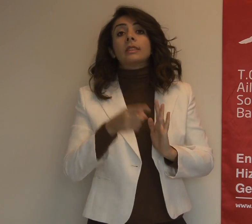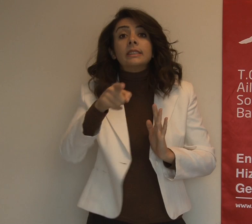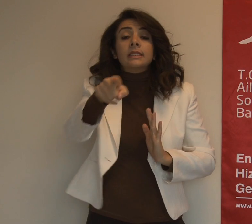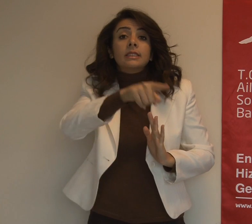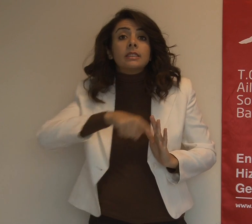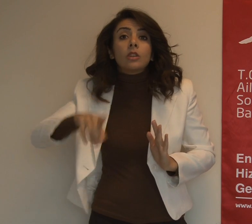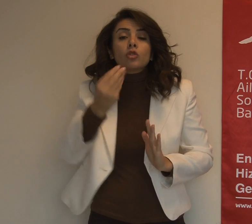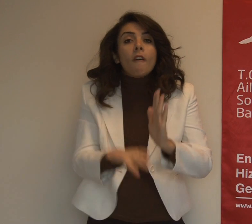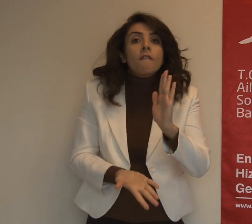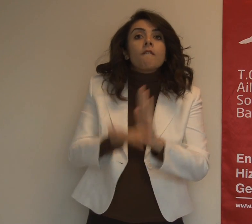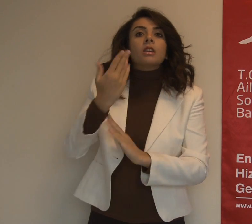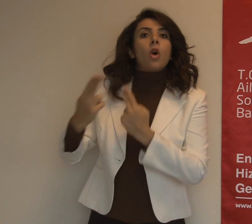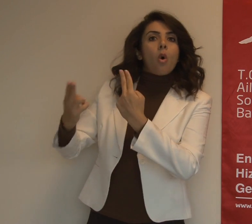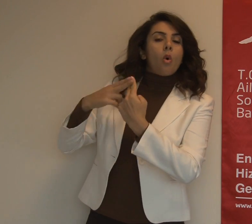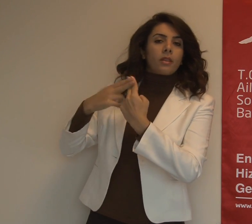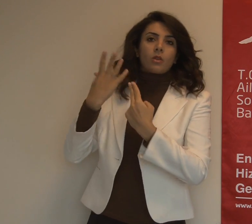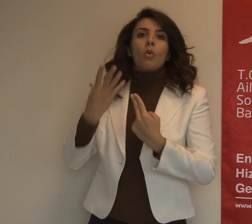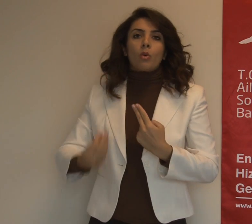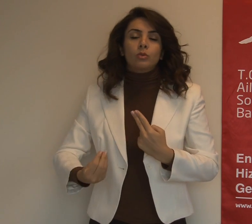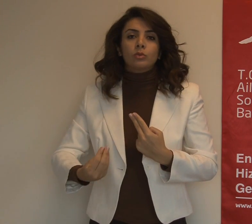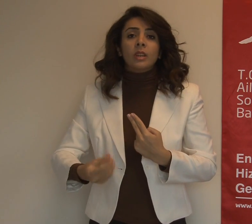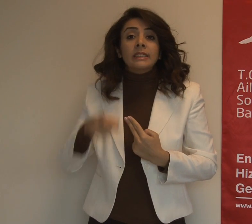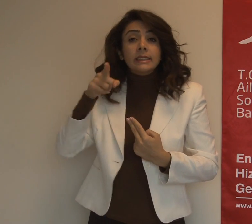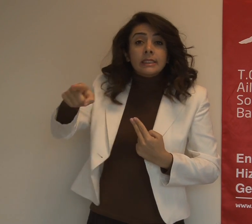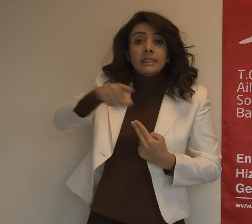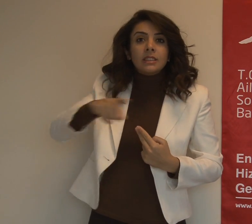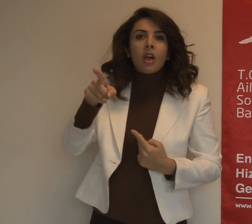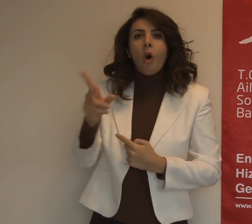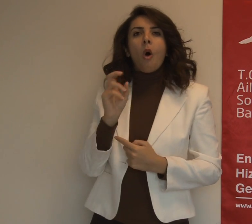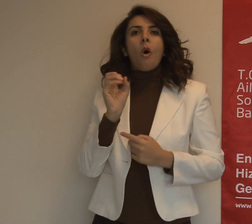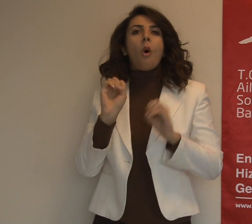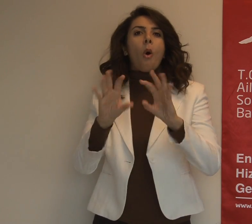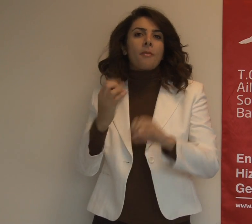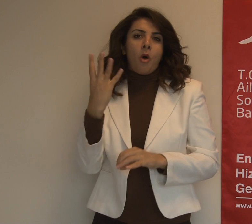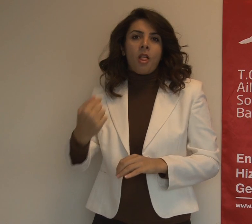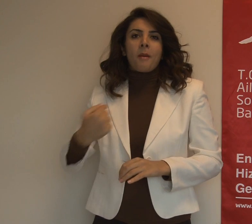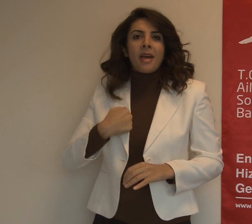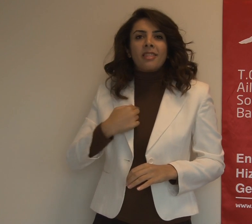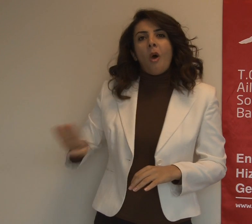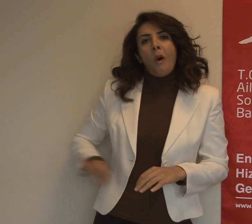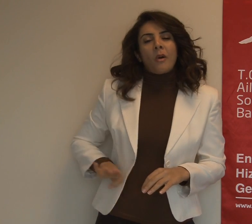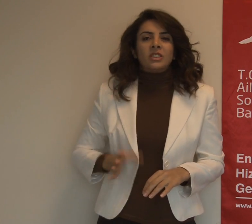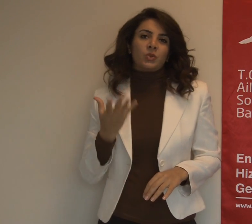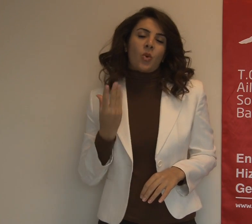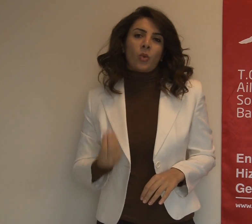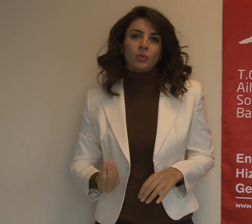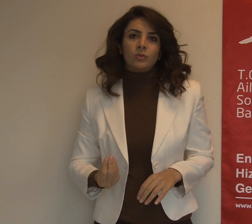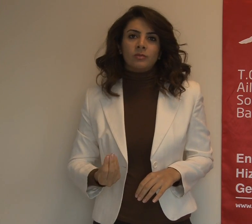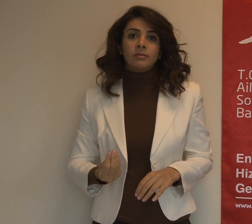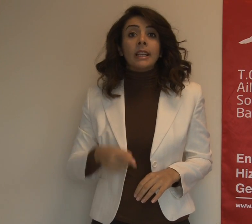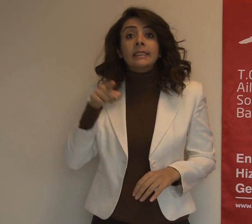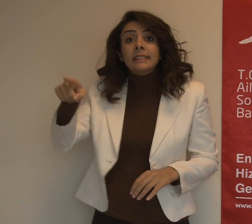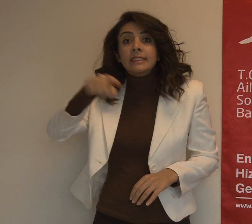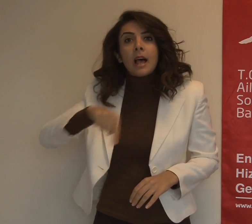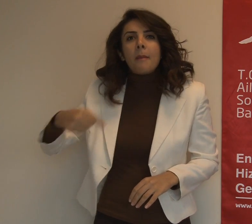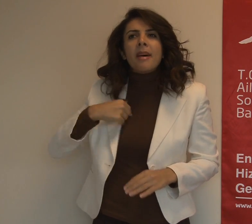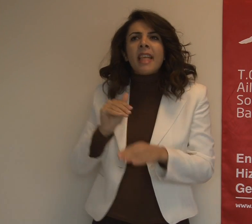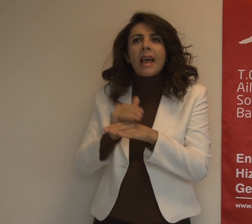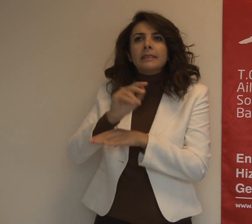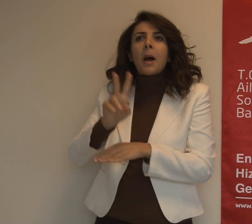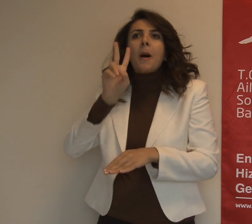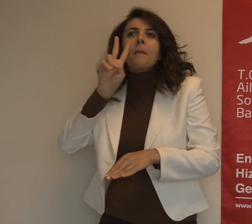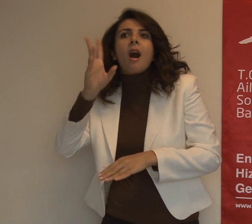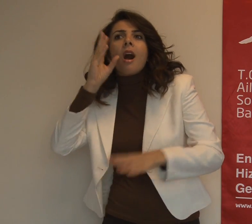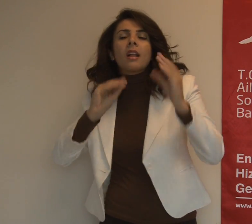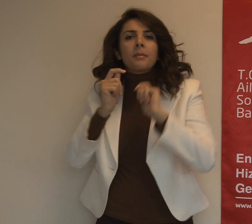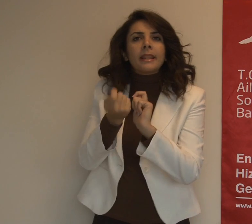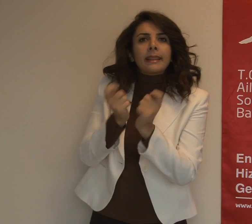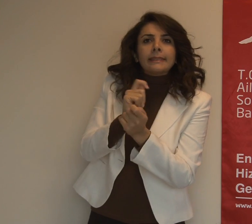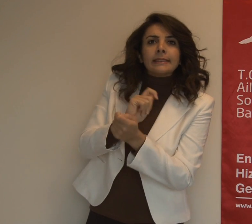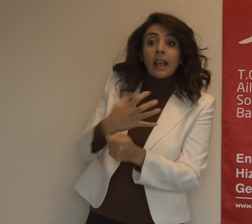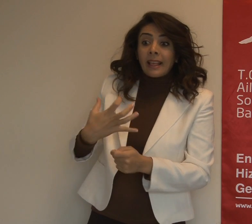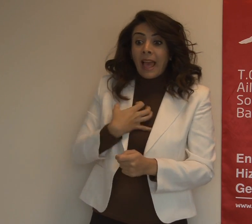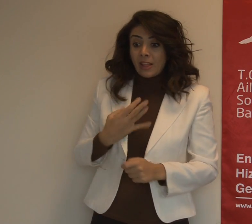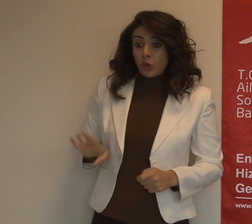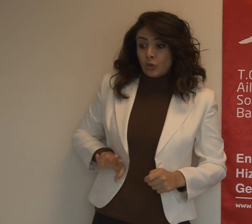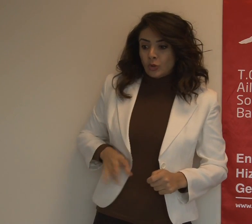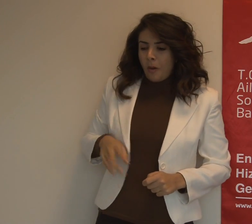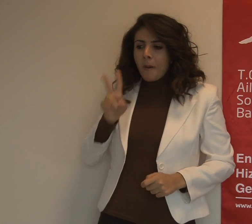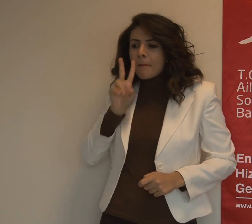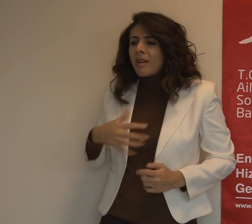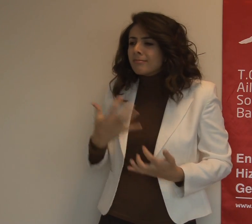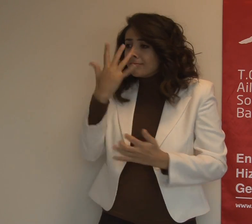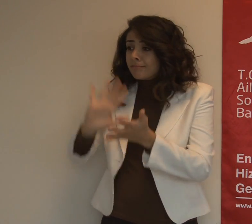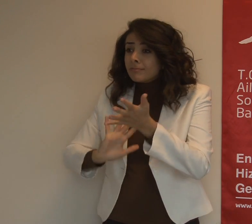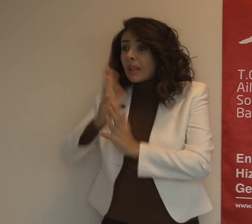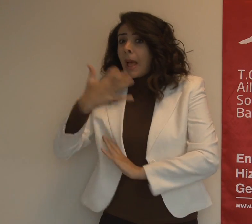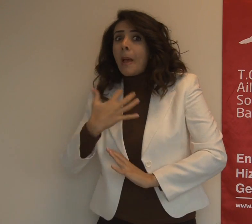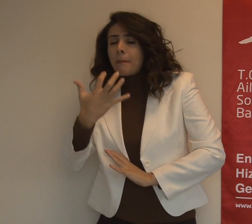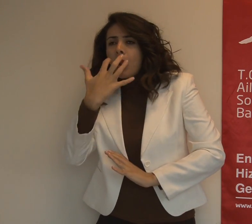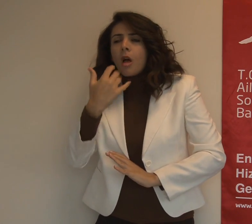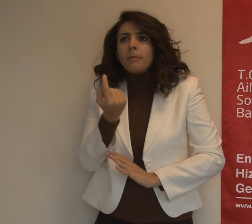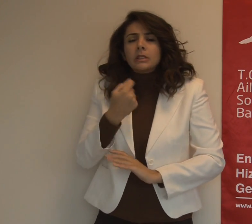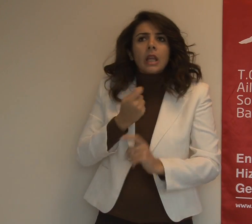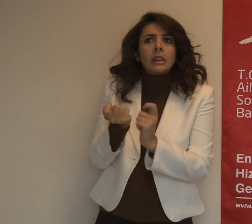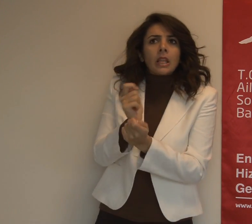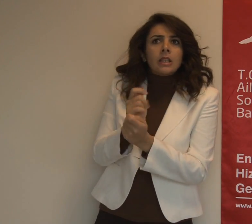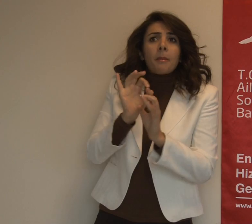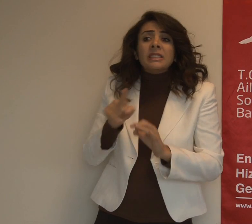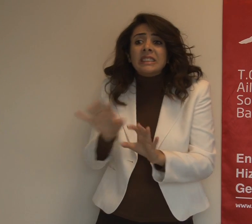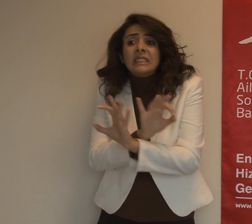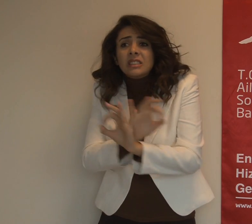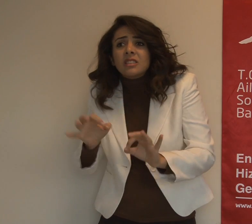Sizden çok şey öğrendim. Siz öğretmen oldunuz ben ise öğrenci. Siz benim yaşama bakışımı, çocuklarımdan beklentimi değiştirdiniz.